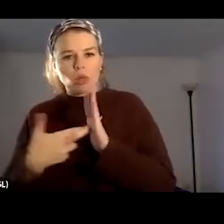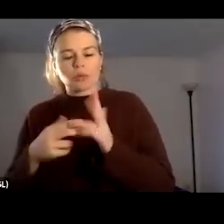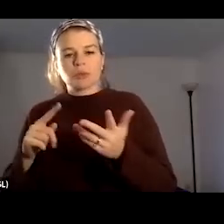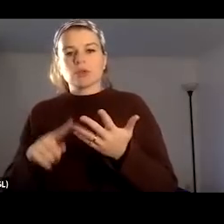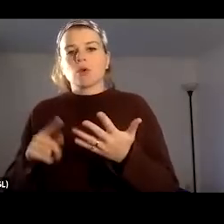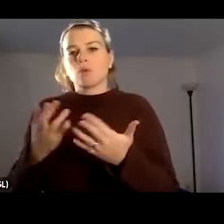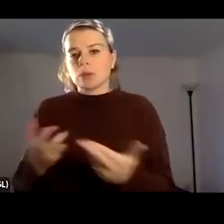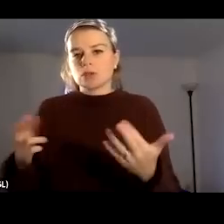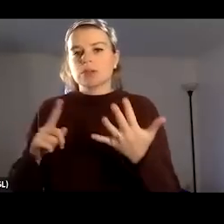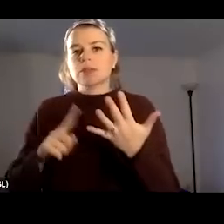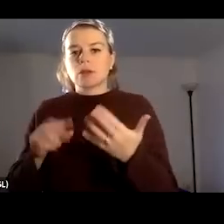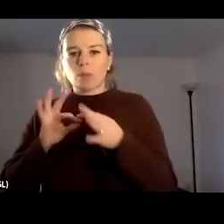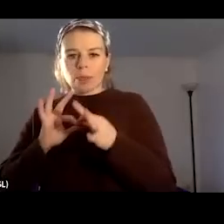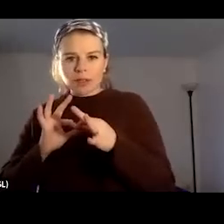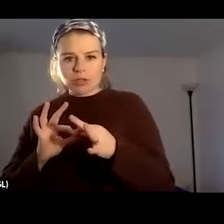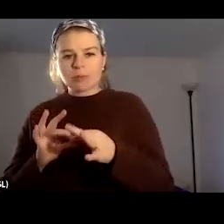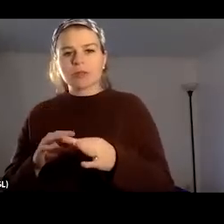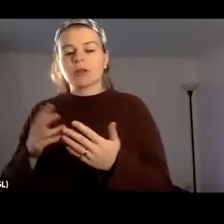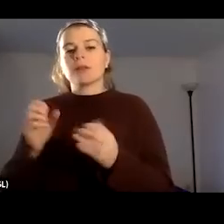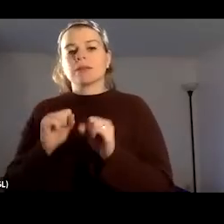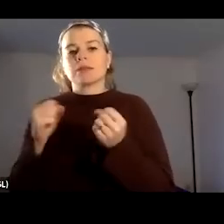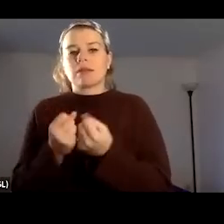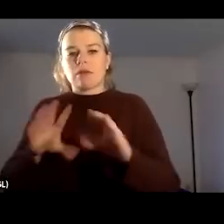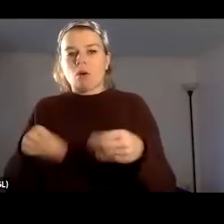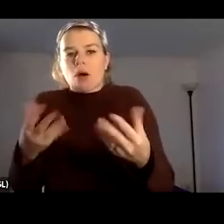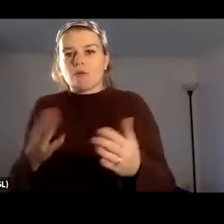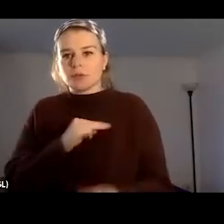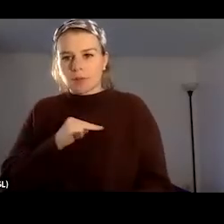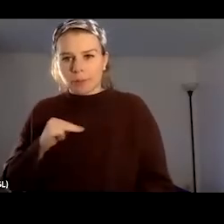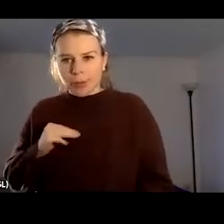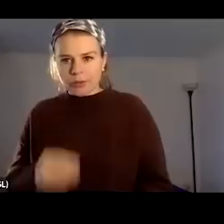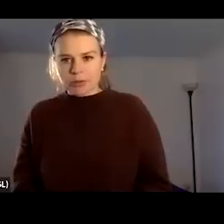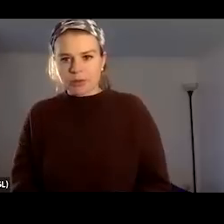y relaciones que la sociedad ofrece a sus miembros. Lo diré de nuevo.